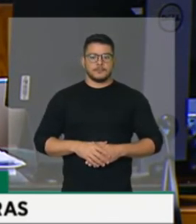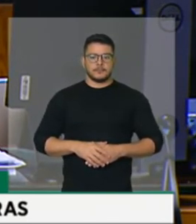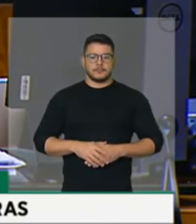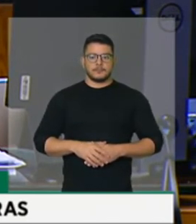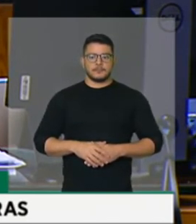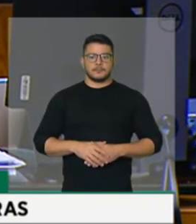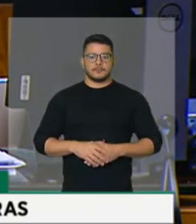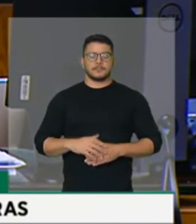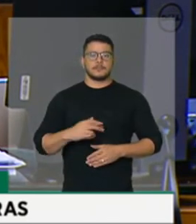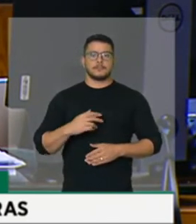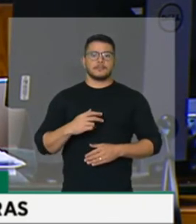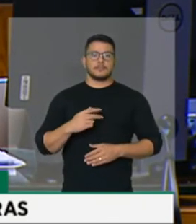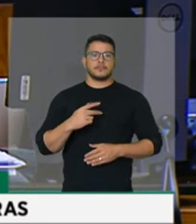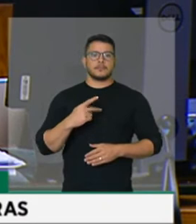PSOL NÃO. COMO ORIENTA O